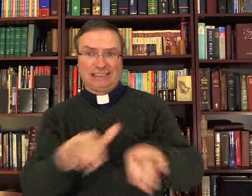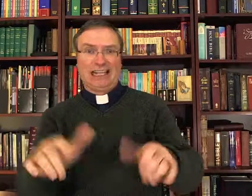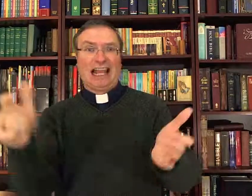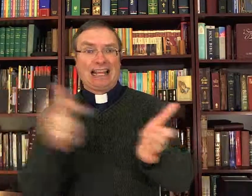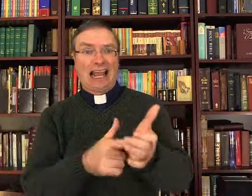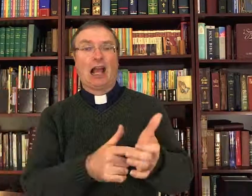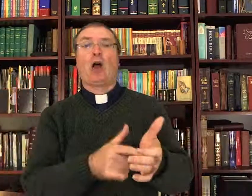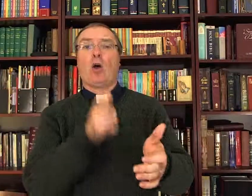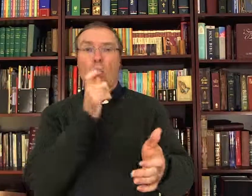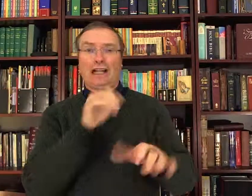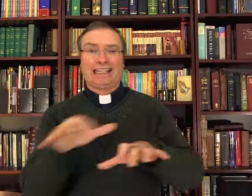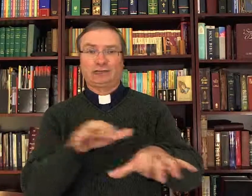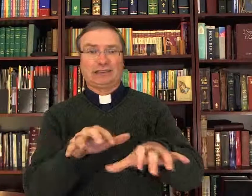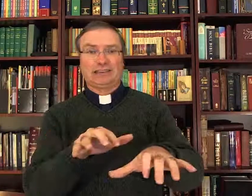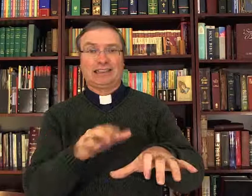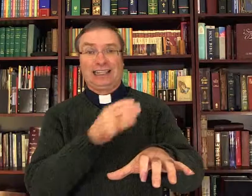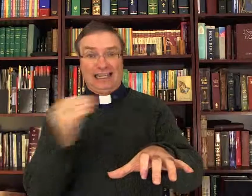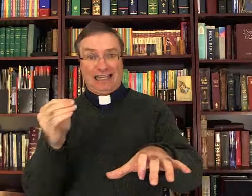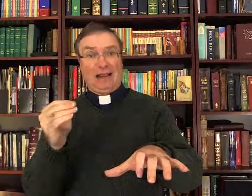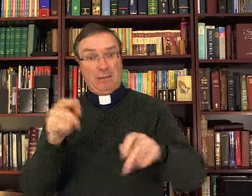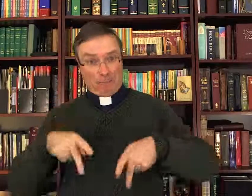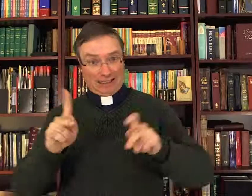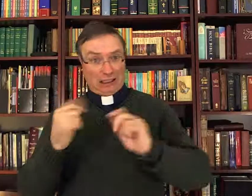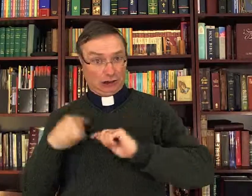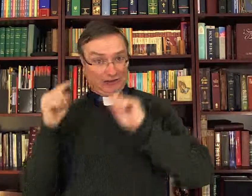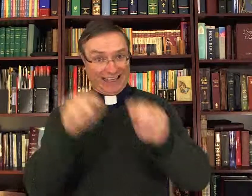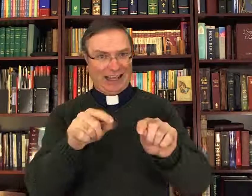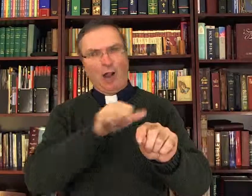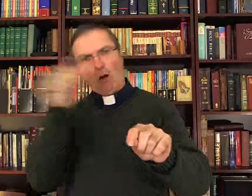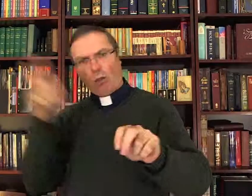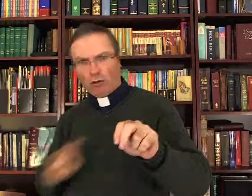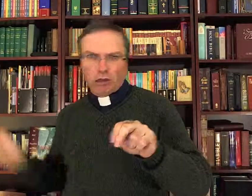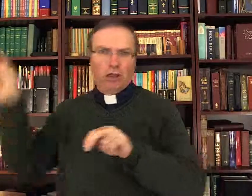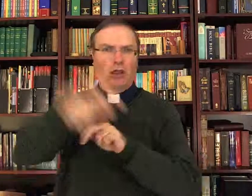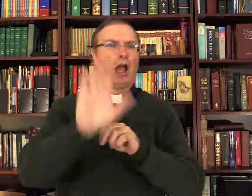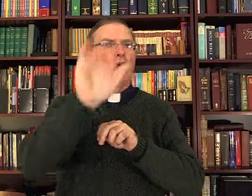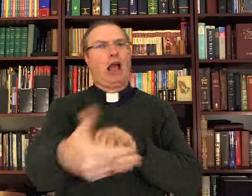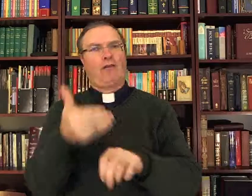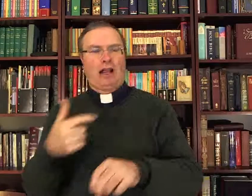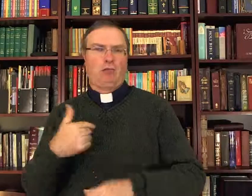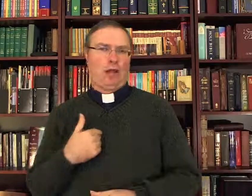quand l'eau est agitée, et pendant que j'y vais, un autre descend avant moi.»